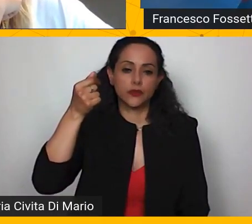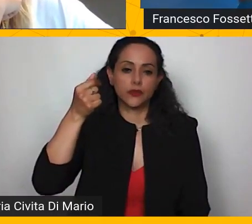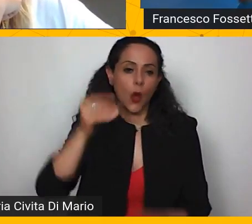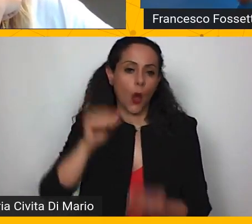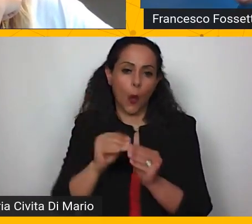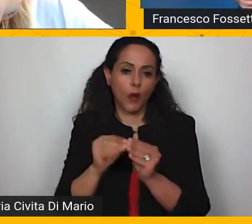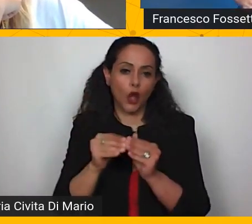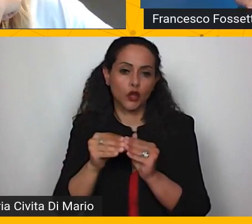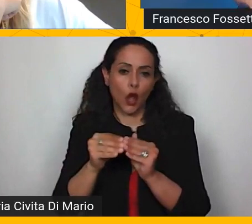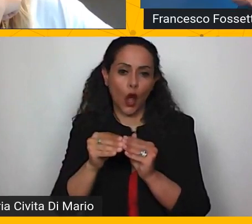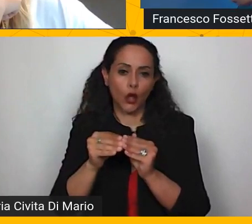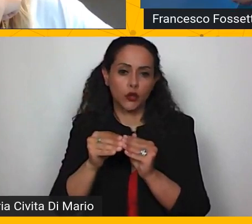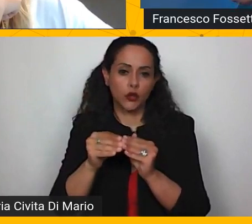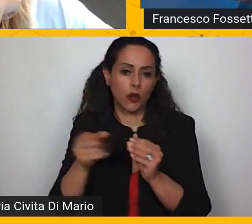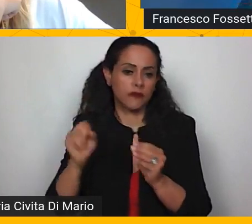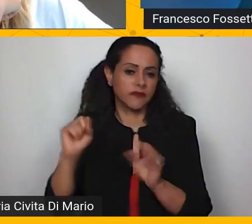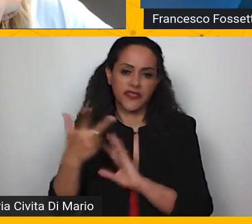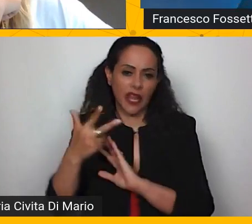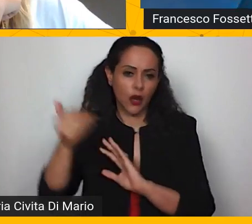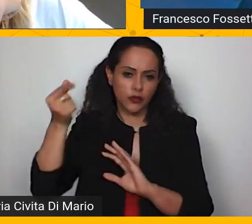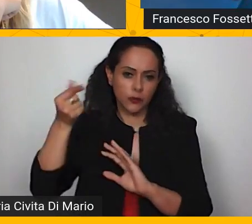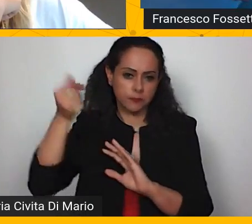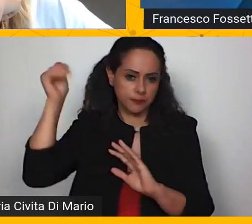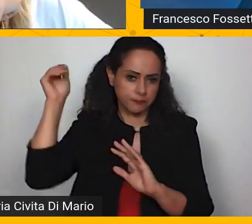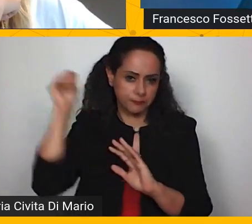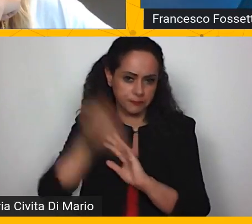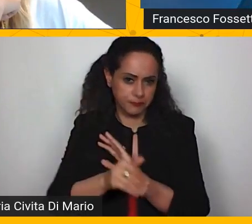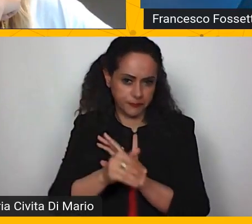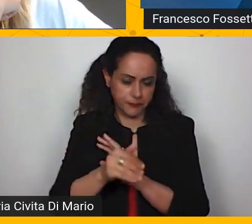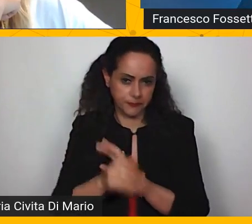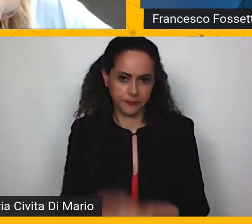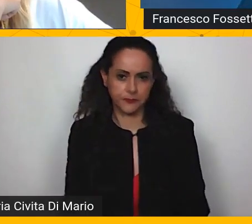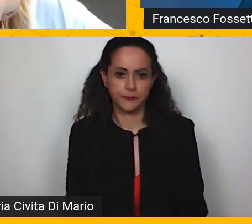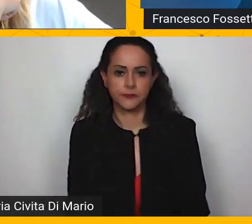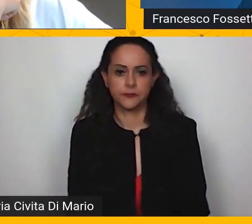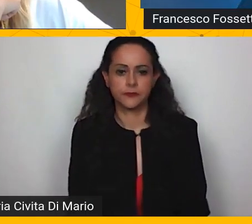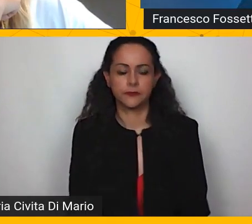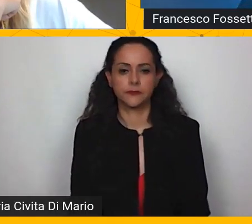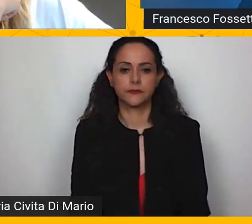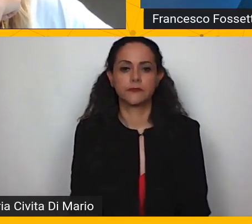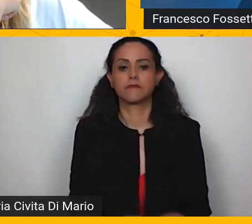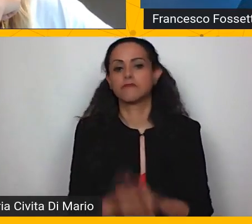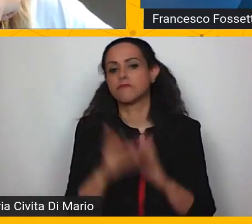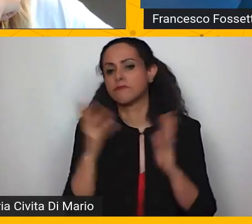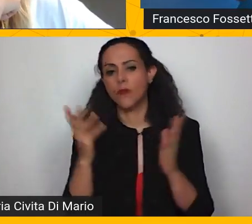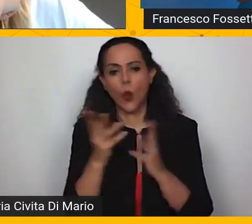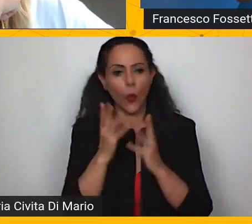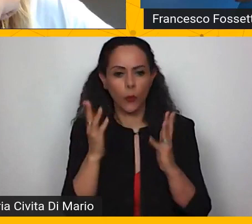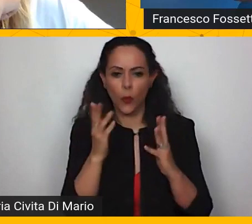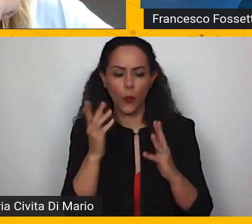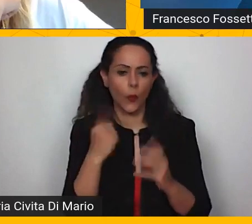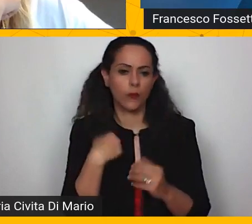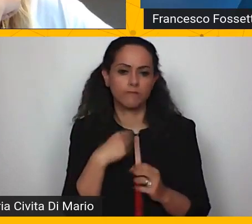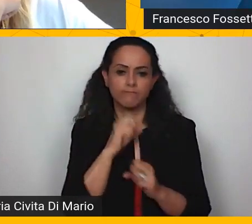qualsiasi bene qualsiasi prodotto, anche molto rapidamente quindi comunque un